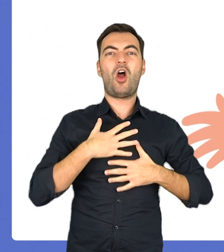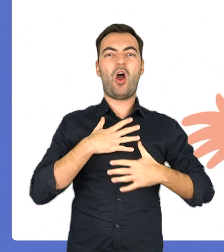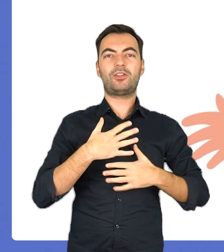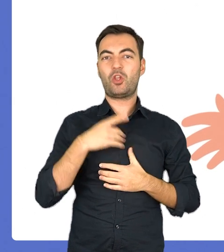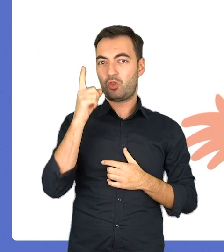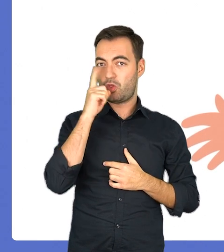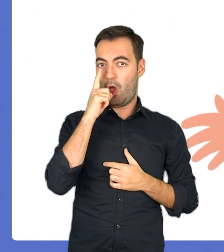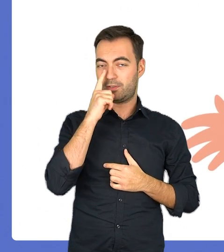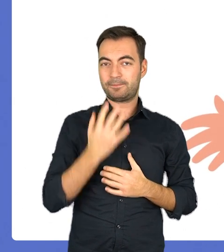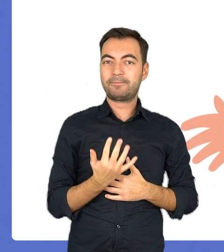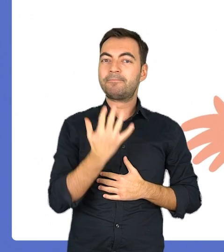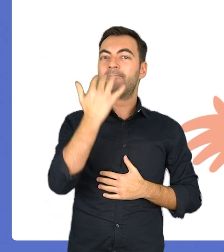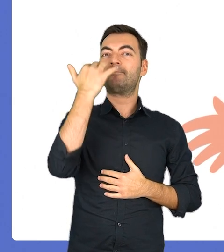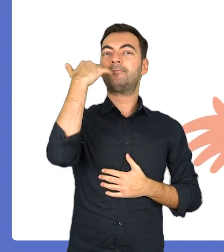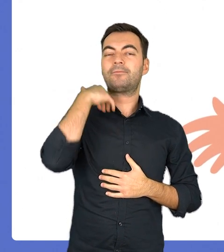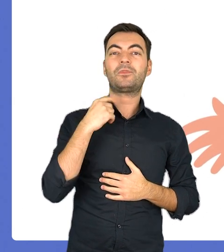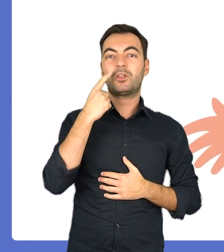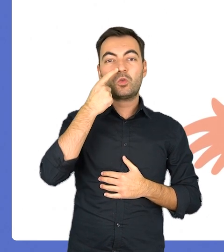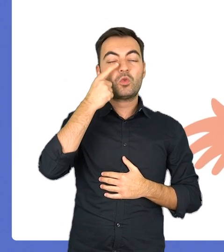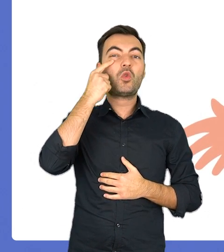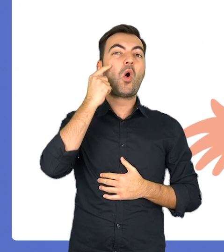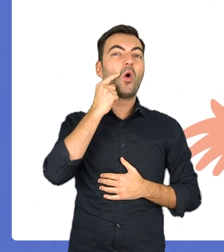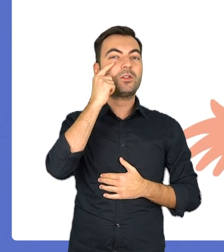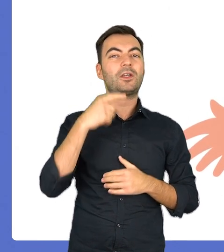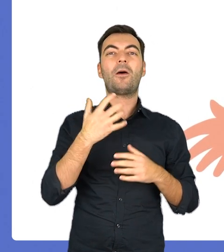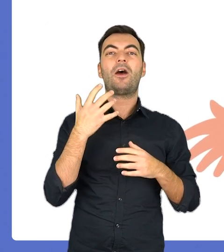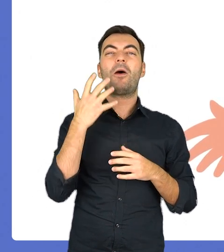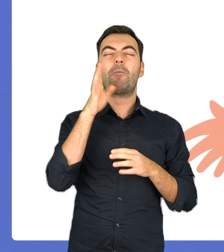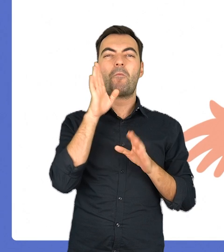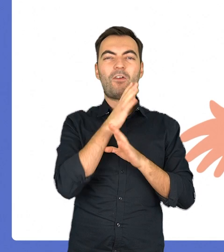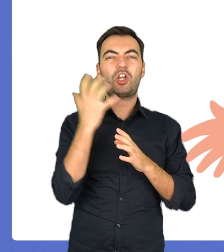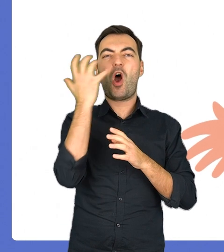oddychanie przez nos w jamie nosowej powietrze jest ogrzewane nawilżane